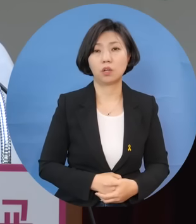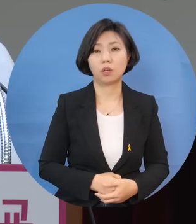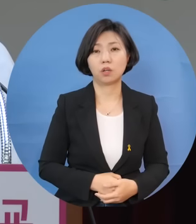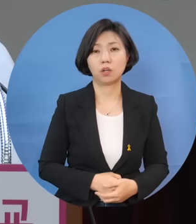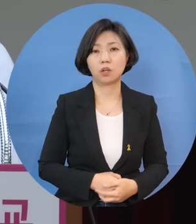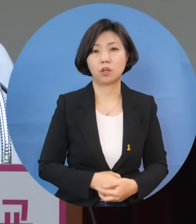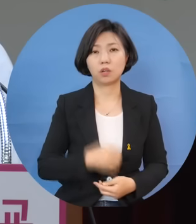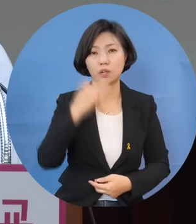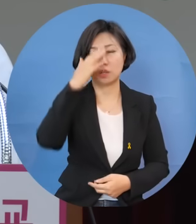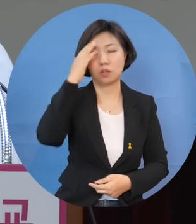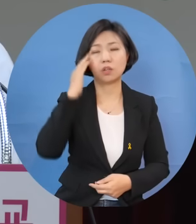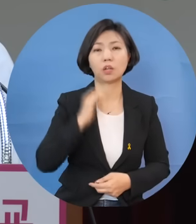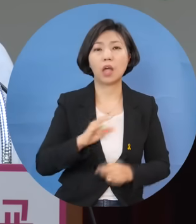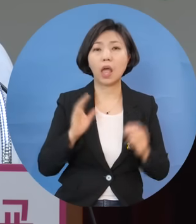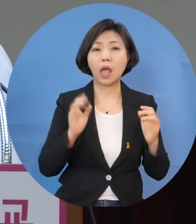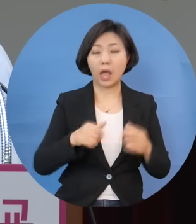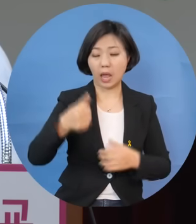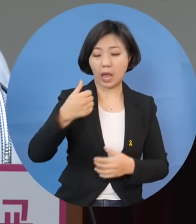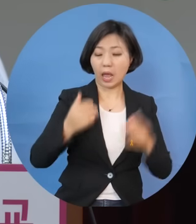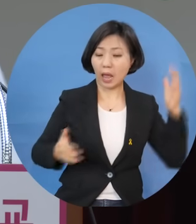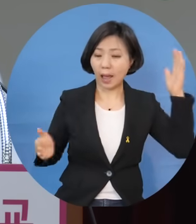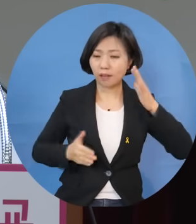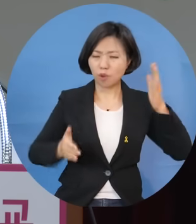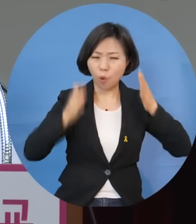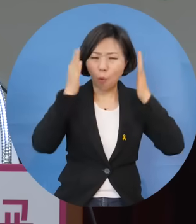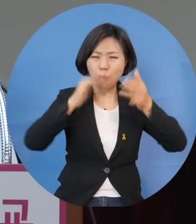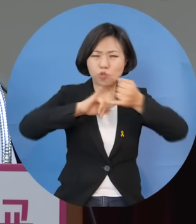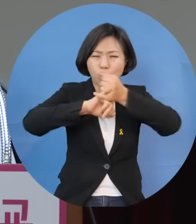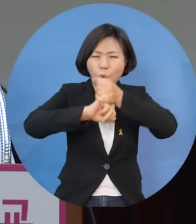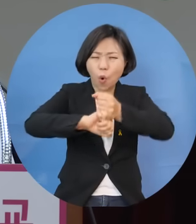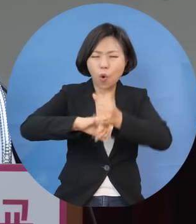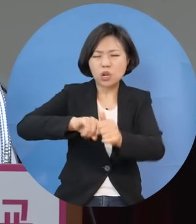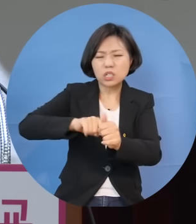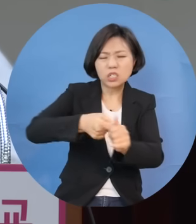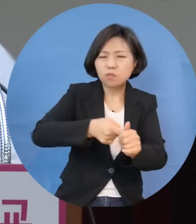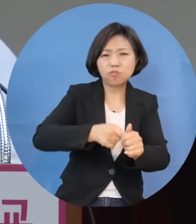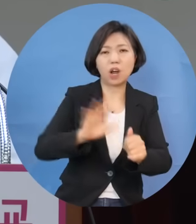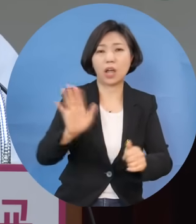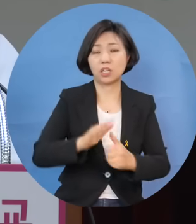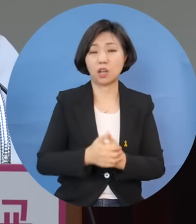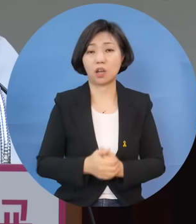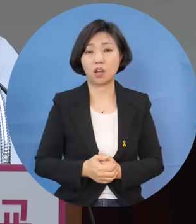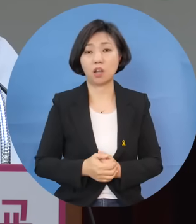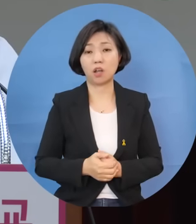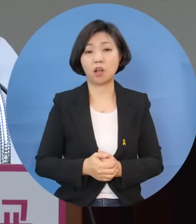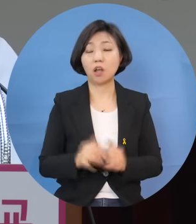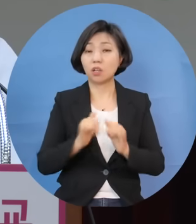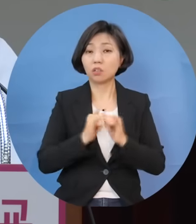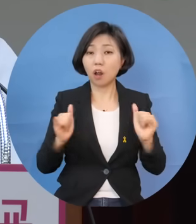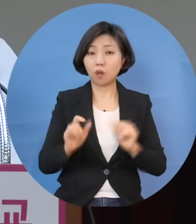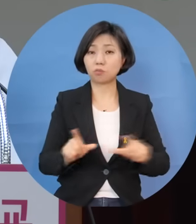'아이는 공부를 해야 된다!' 이런 의무감을 심어주지 마라는 거예요. 그러나 사람이 살고 있으니 뭐라도 해야 되잖아요?